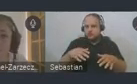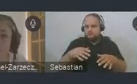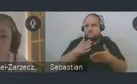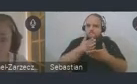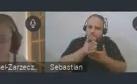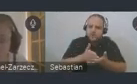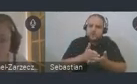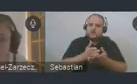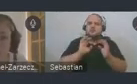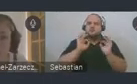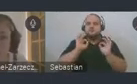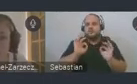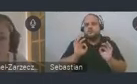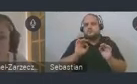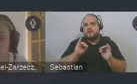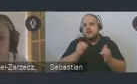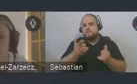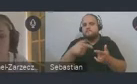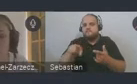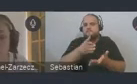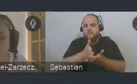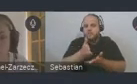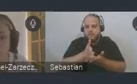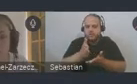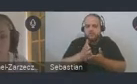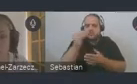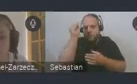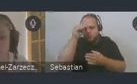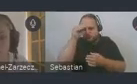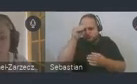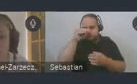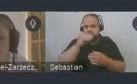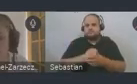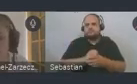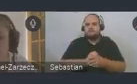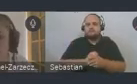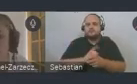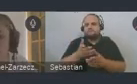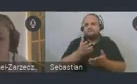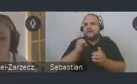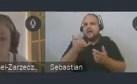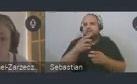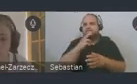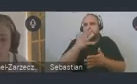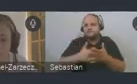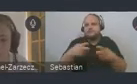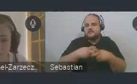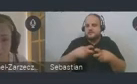które pomogą nam uczyć cyfrowych debiutantów, tak, i podnosić ich kompetencje cyfrowe.